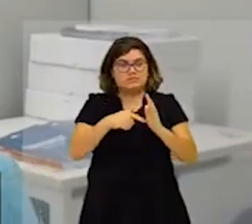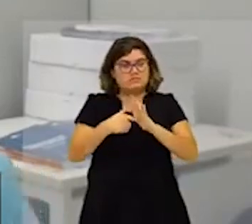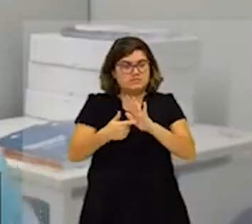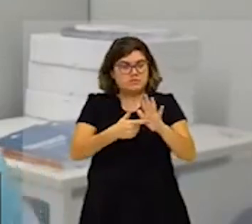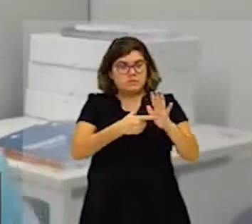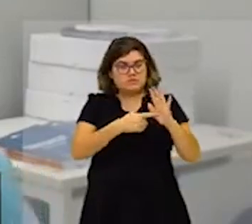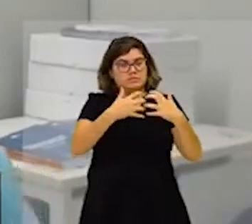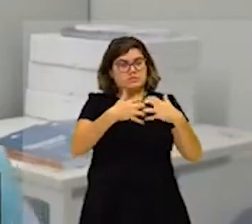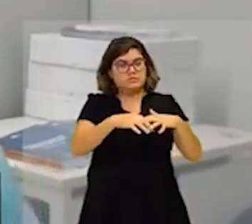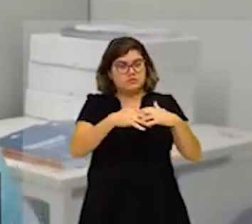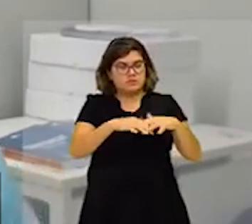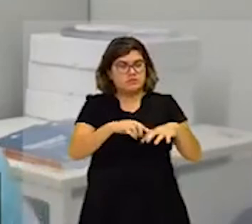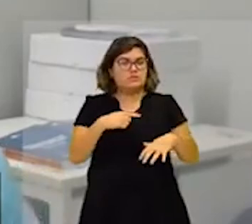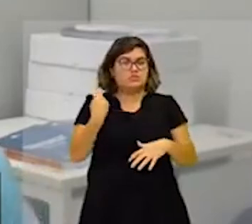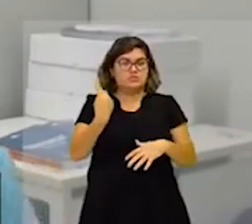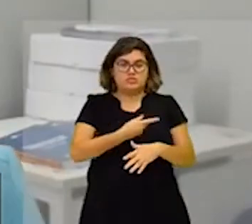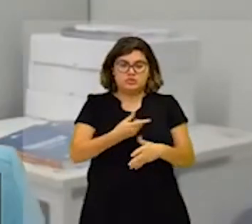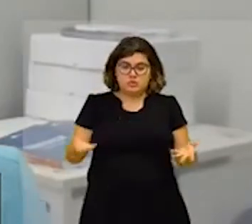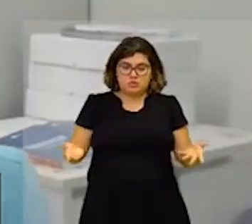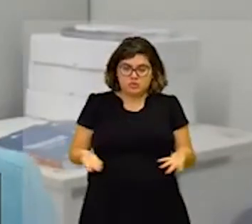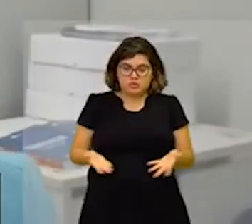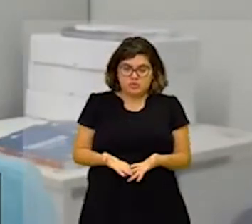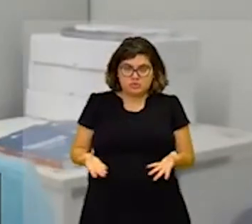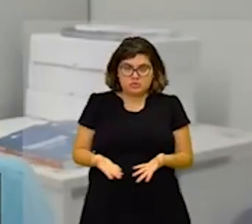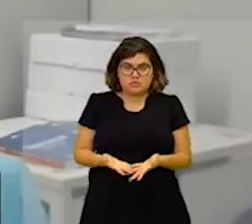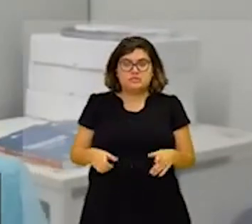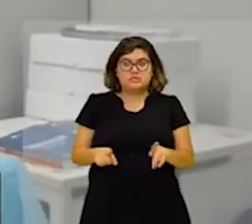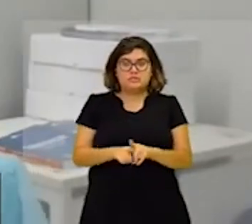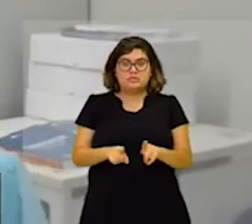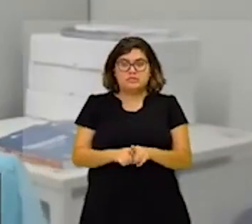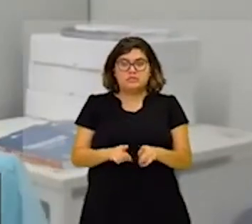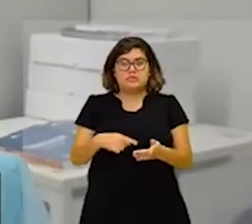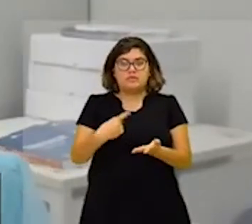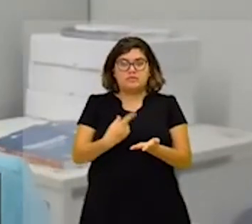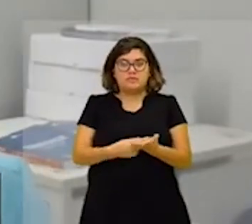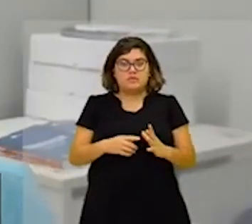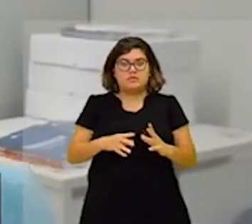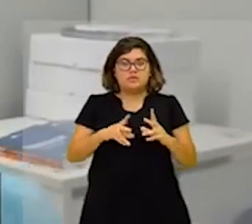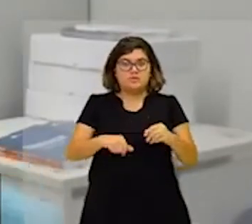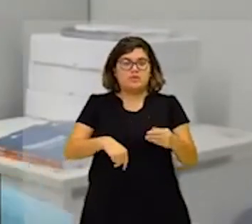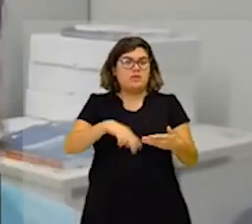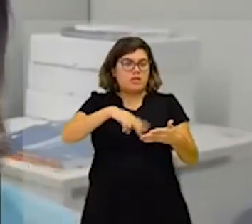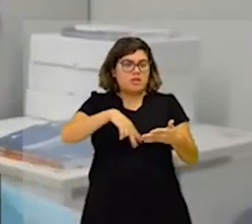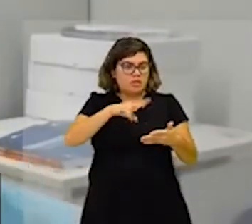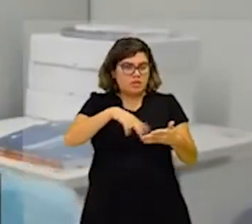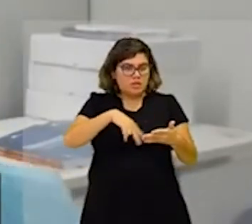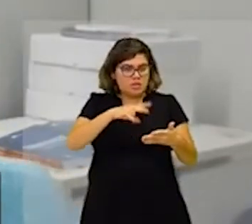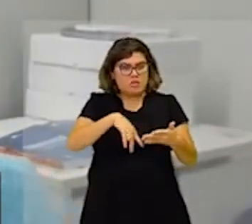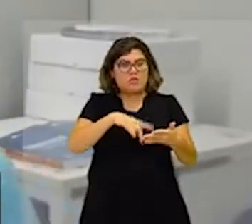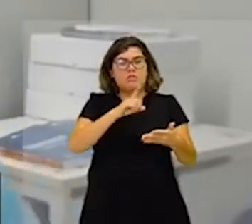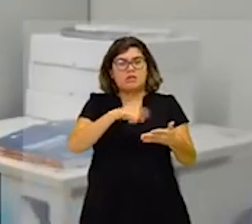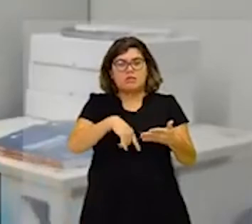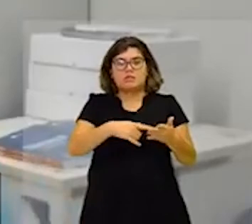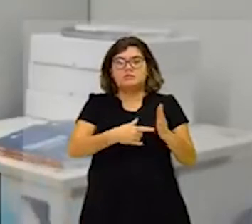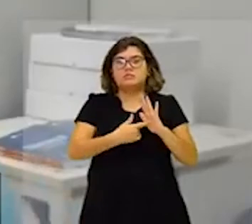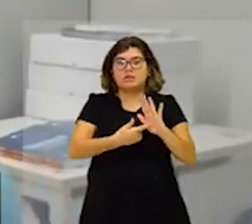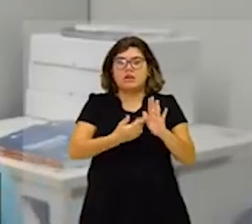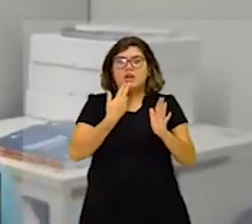aqui faz gente olha e também contado pode todos a ler essa esse Manifesto nessas reflexões